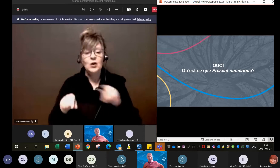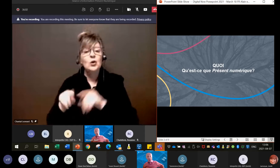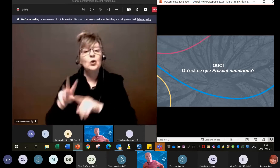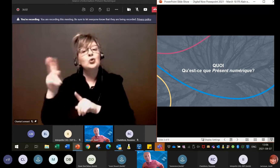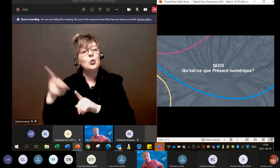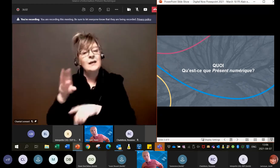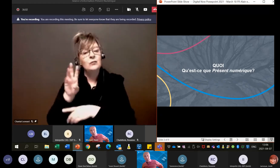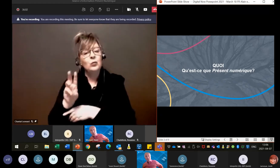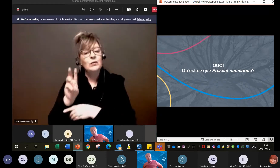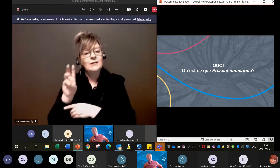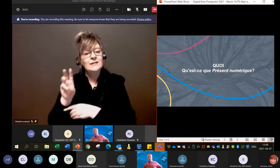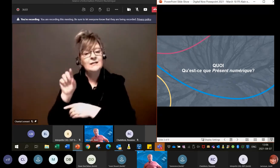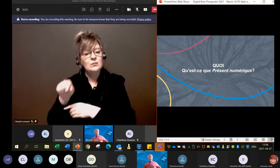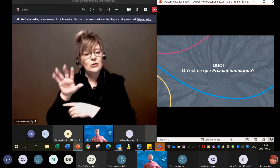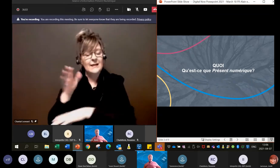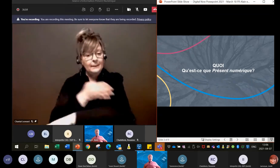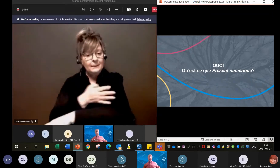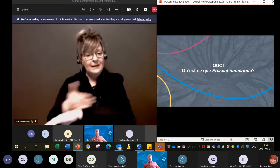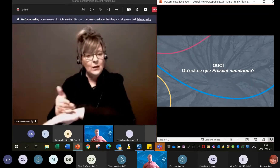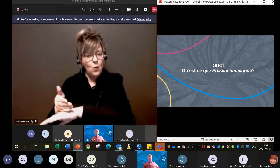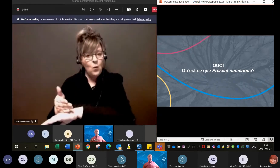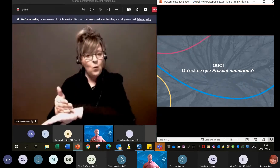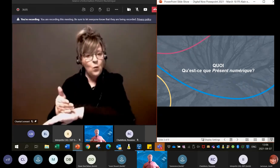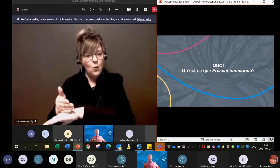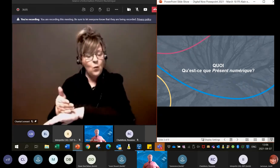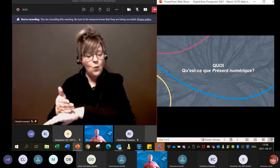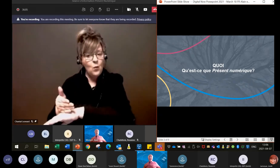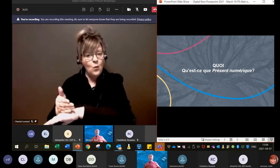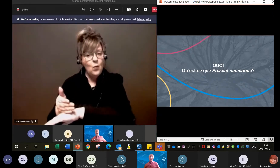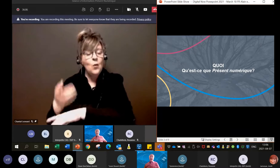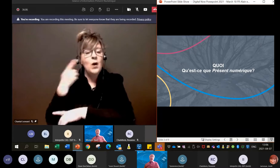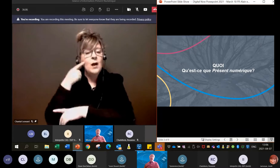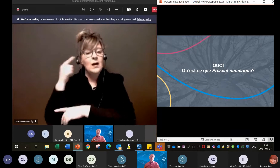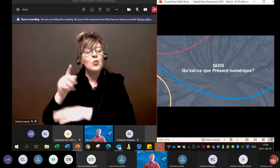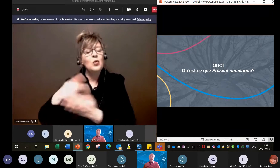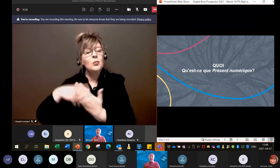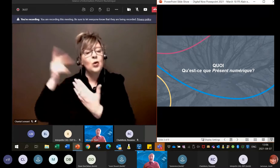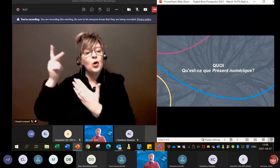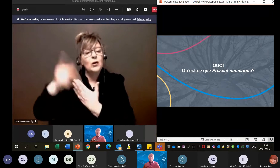66,5 millions, est dévolue au